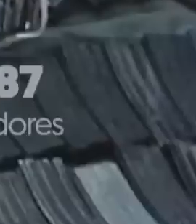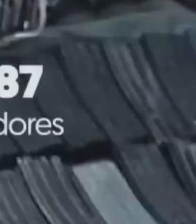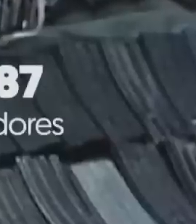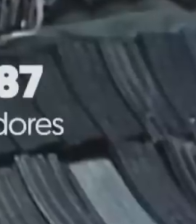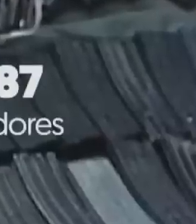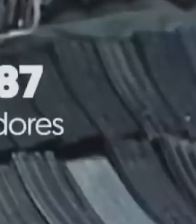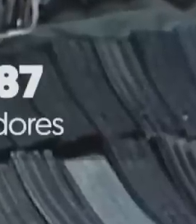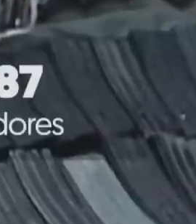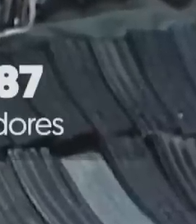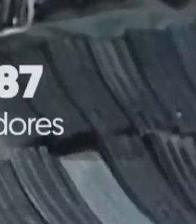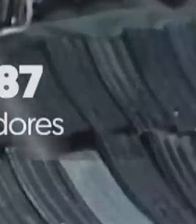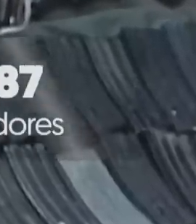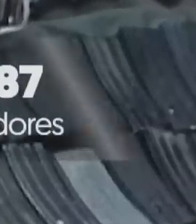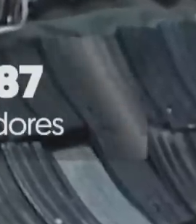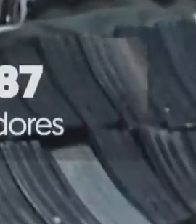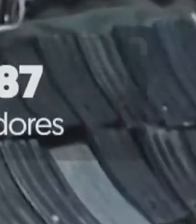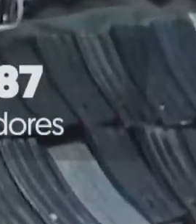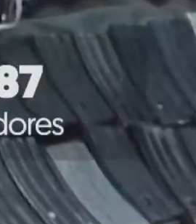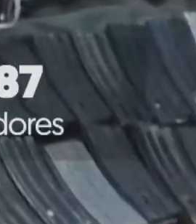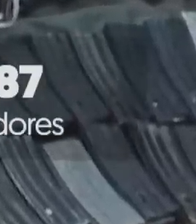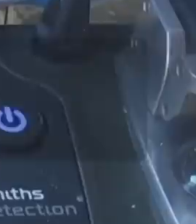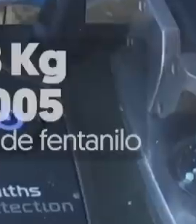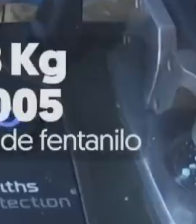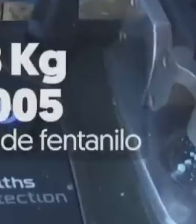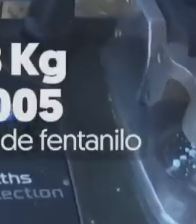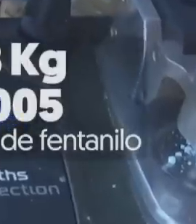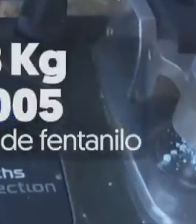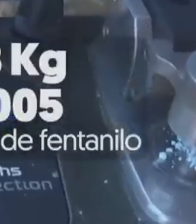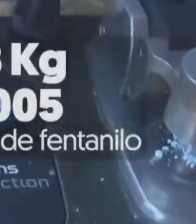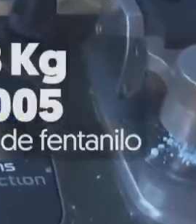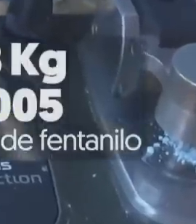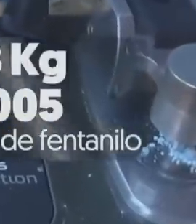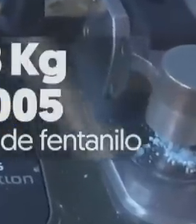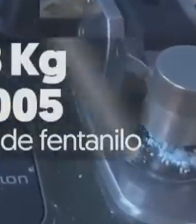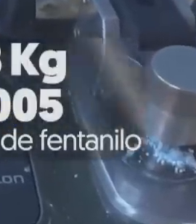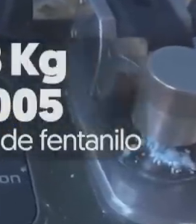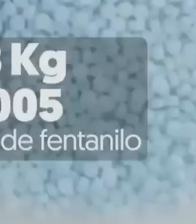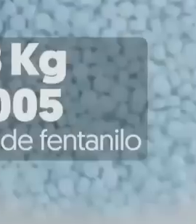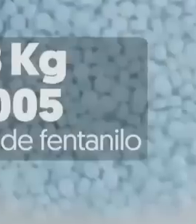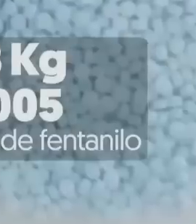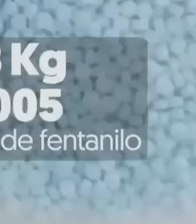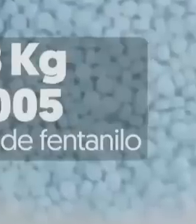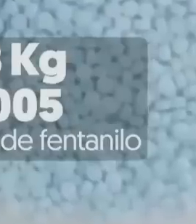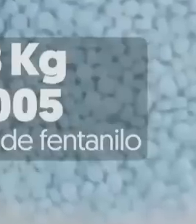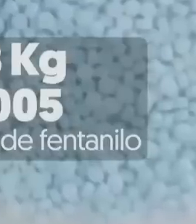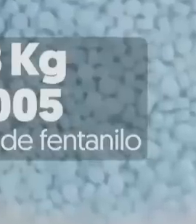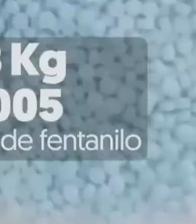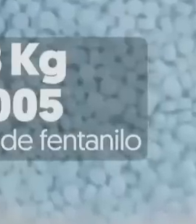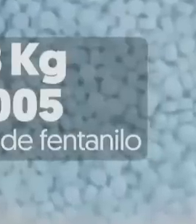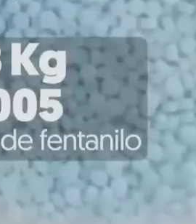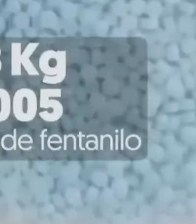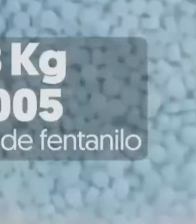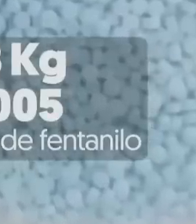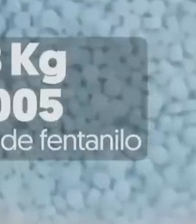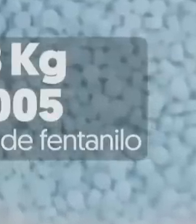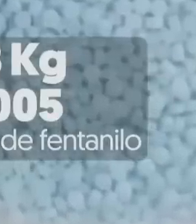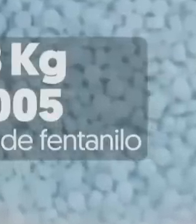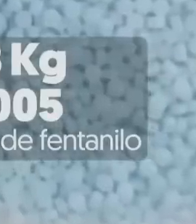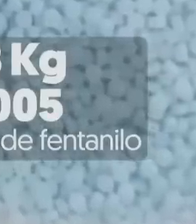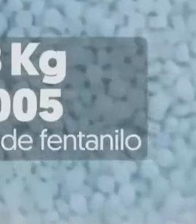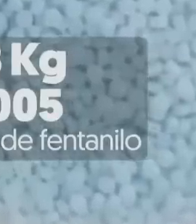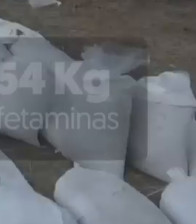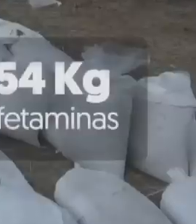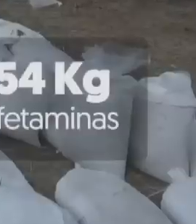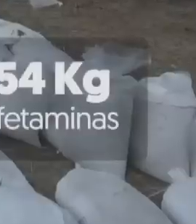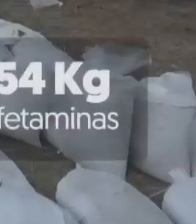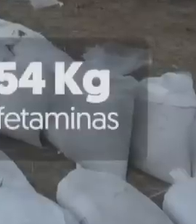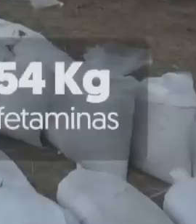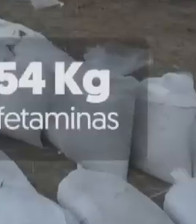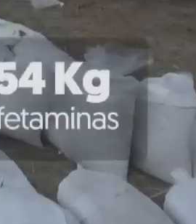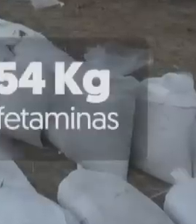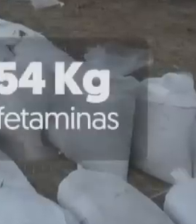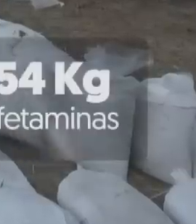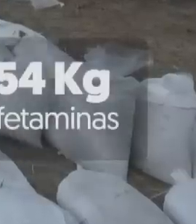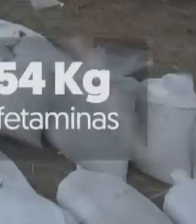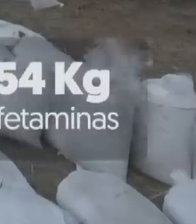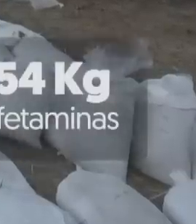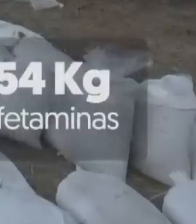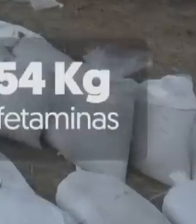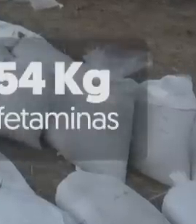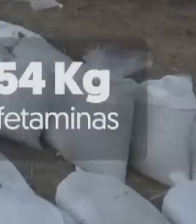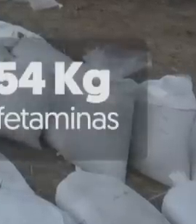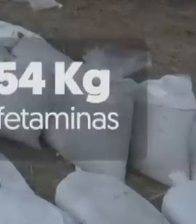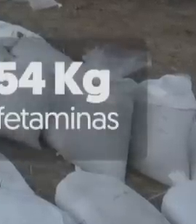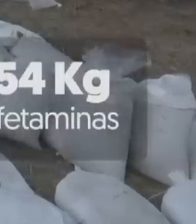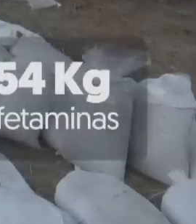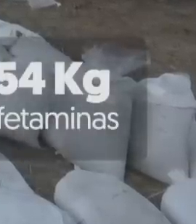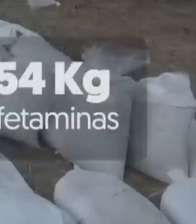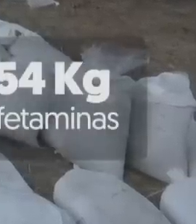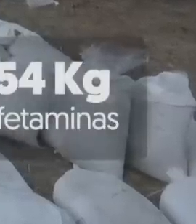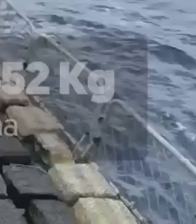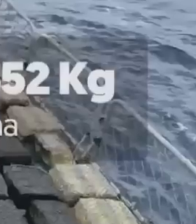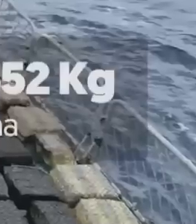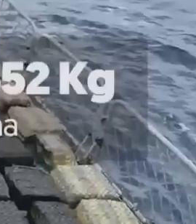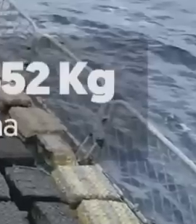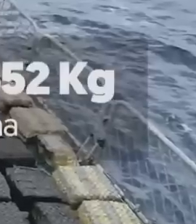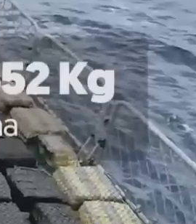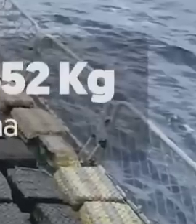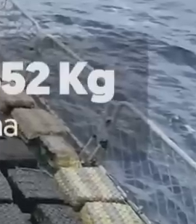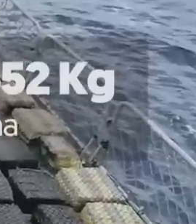14687 cargadores 1168 kg y 5615 pastillas de fentanilo 21454 kg de metanfetaminas 26500